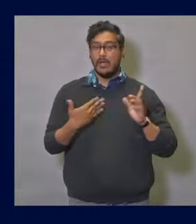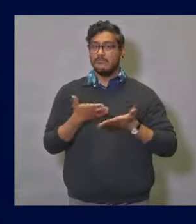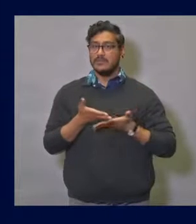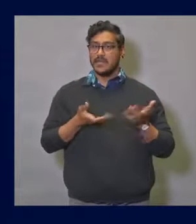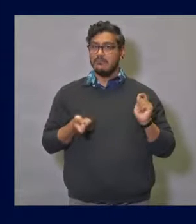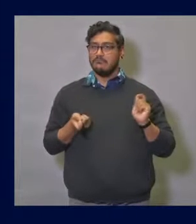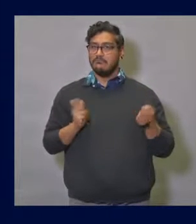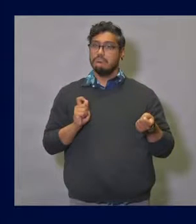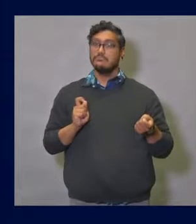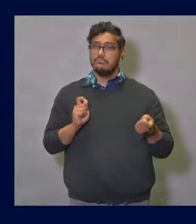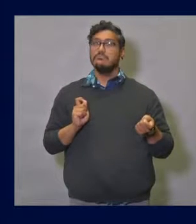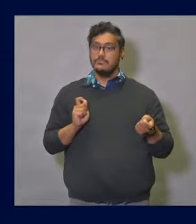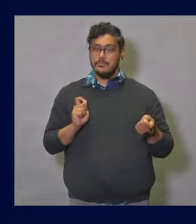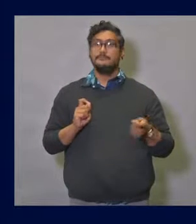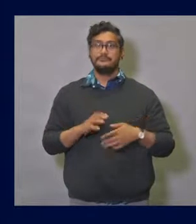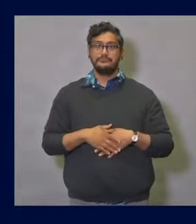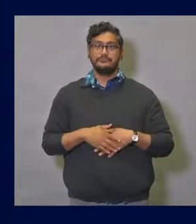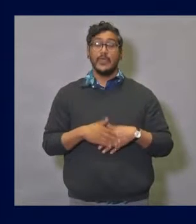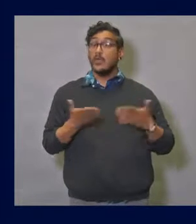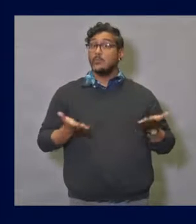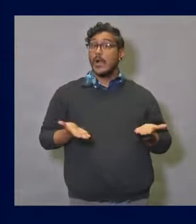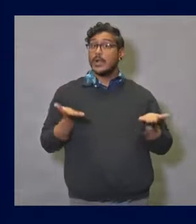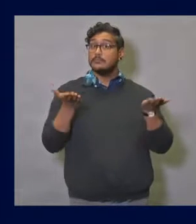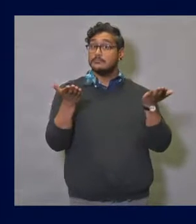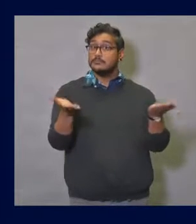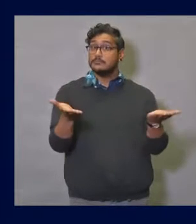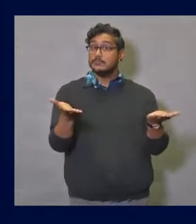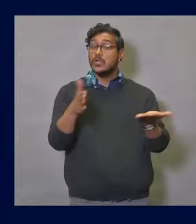PÚBLICA, SOBRE EL